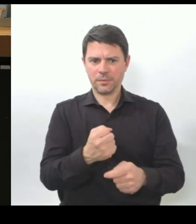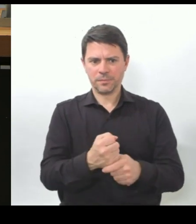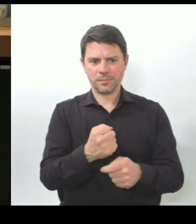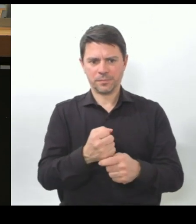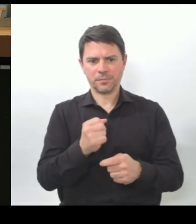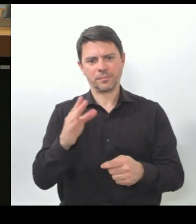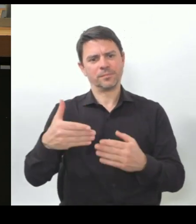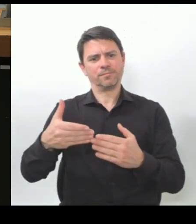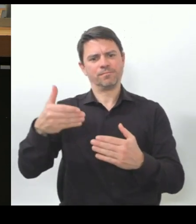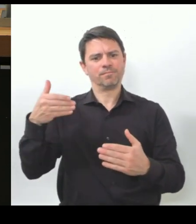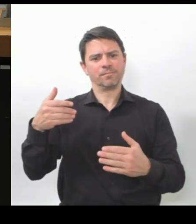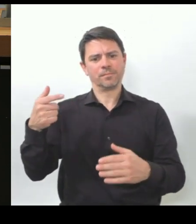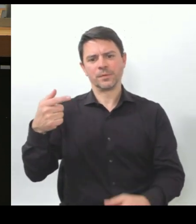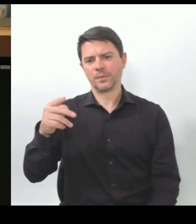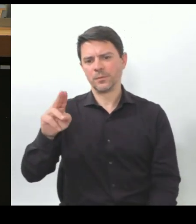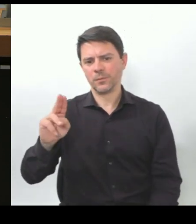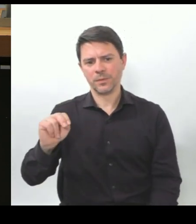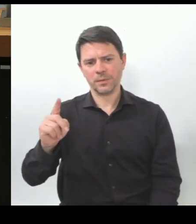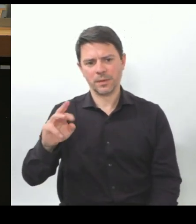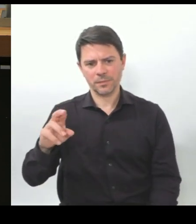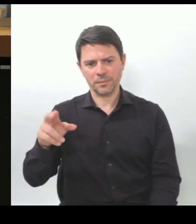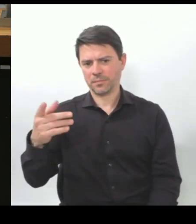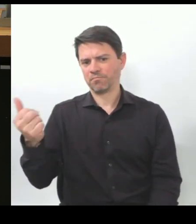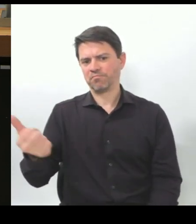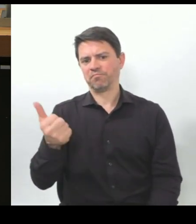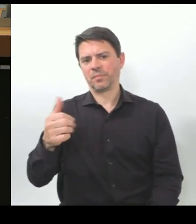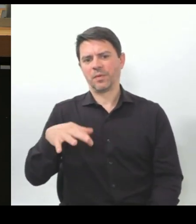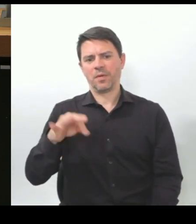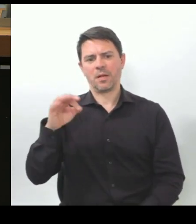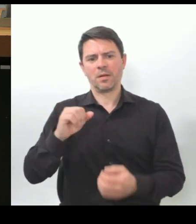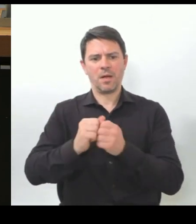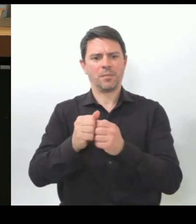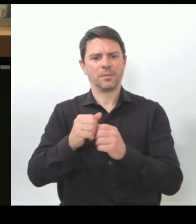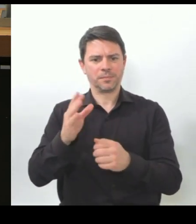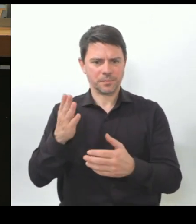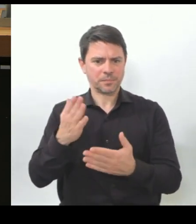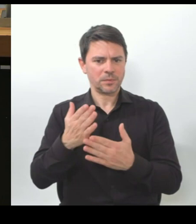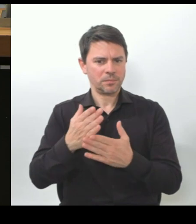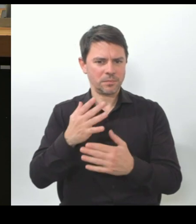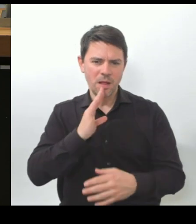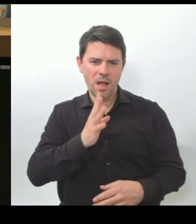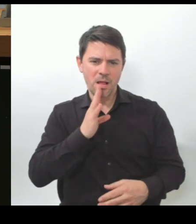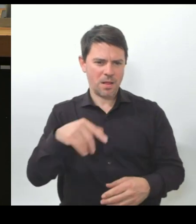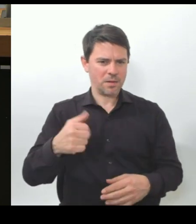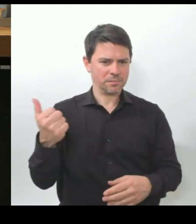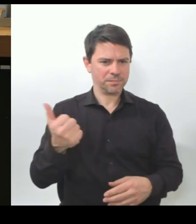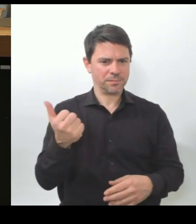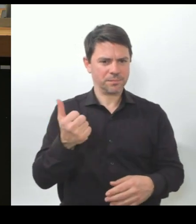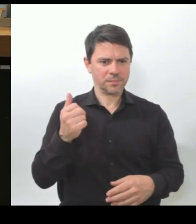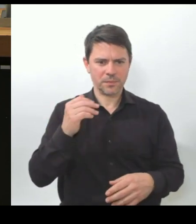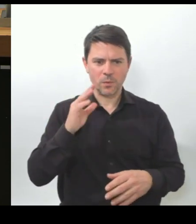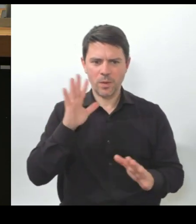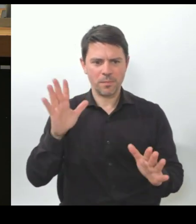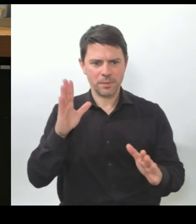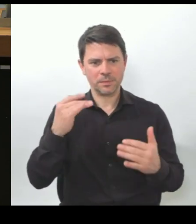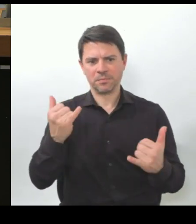Gar keine Frage. Das Problem ist nur das ist ja auch der Herr Wegner, Federico kann sich abschminken, weil er blinzelt